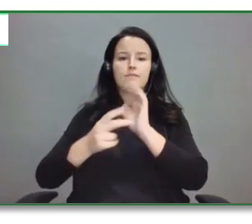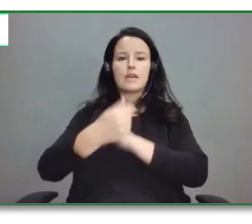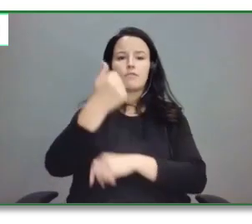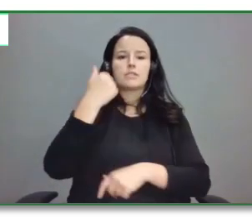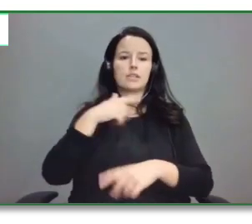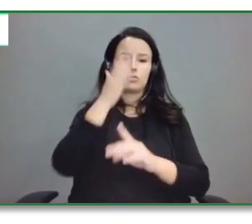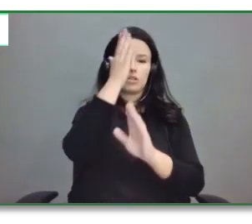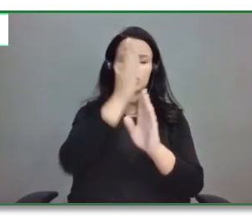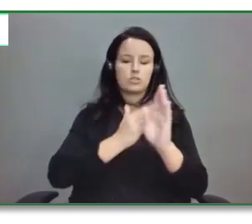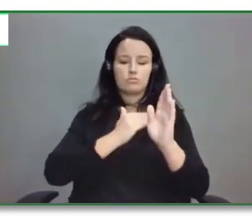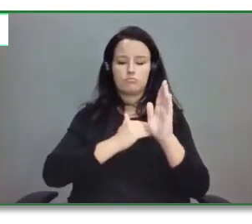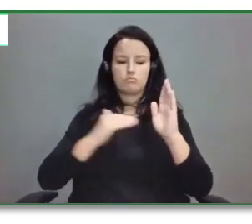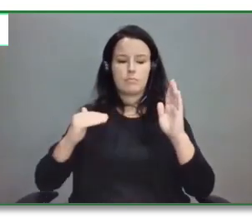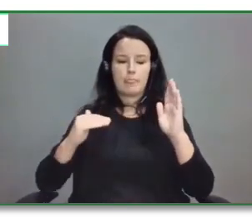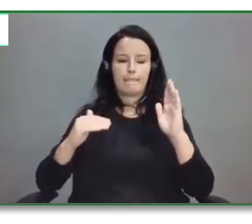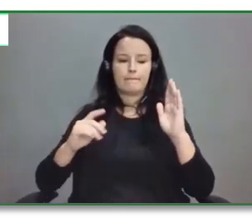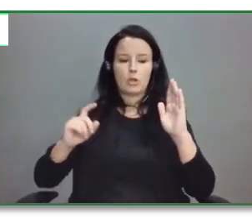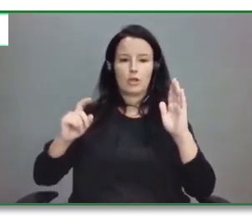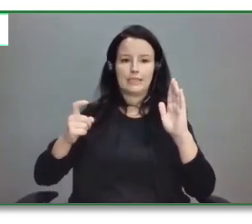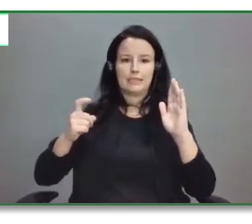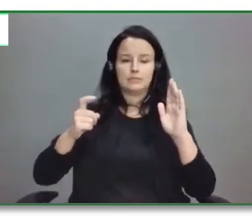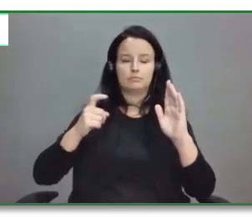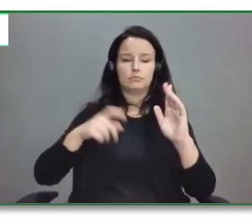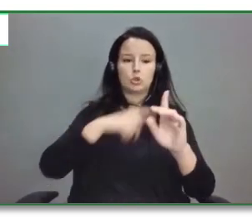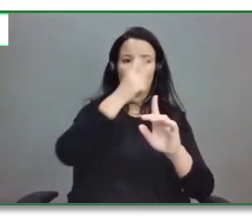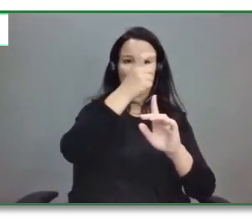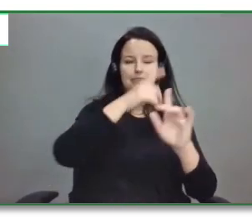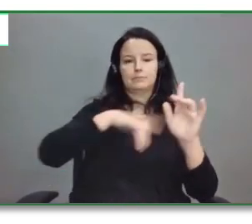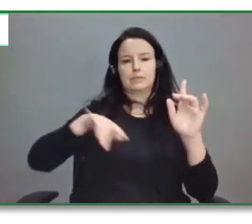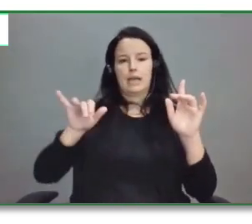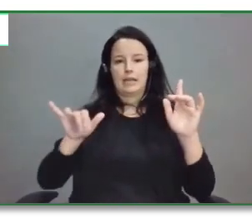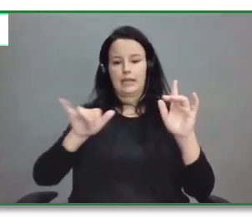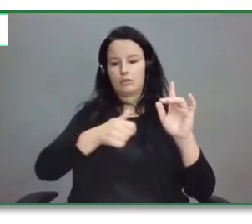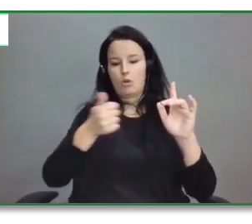valeur de wahi sur l'autre axe